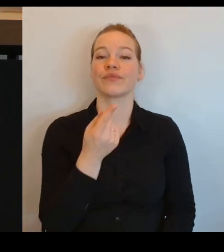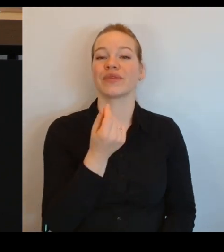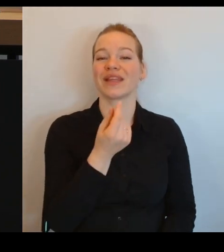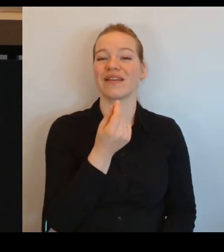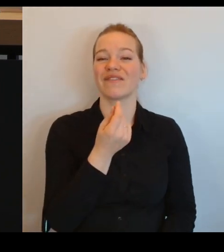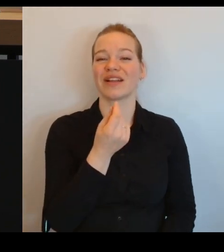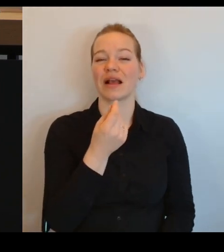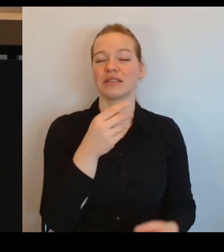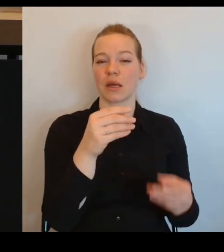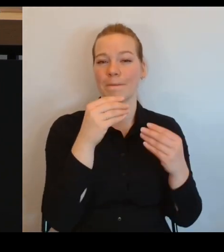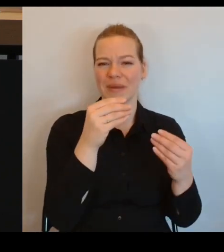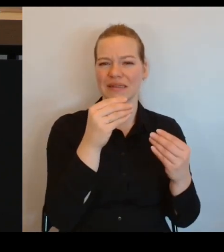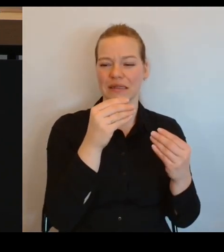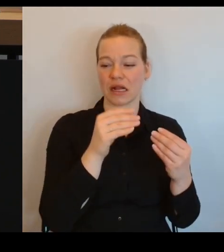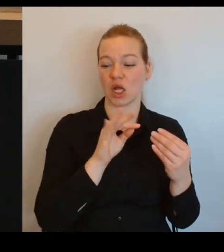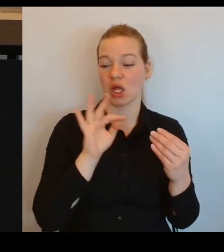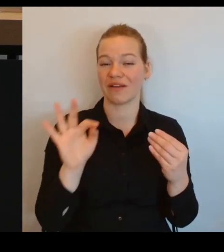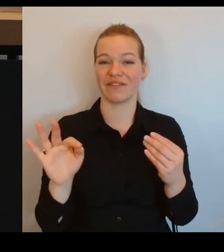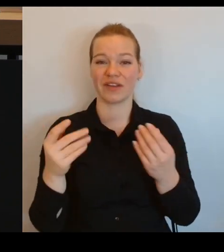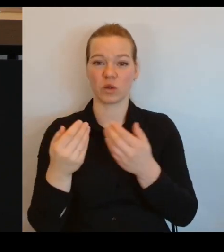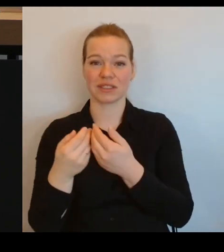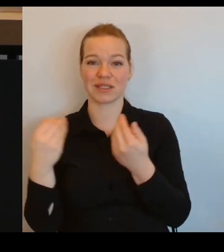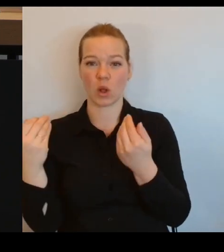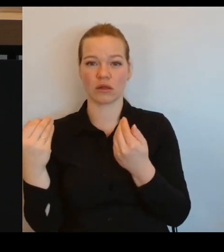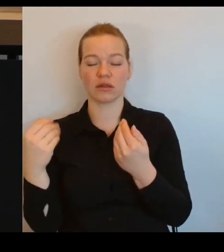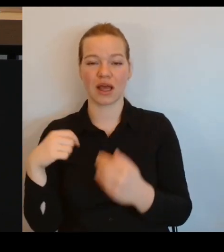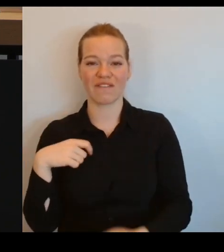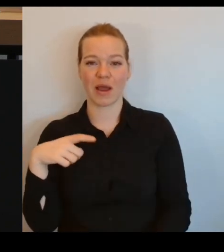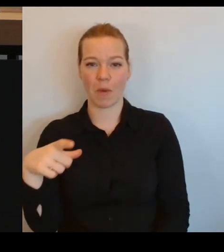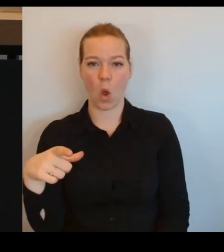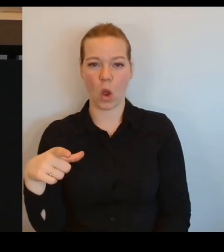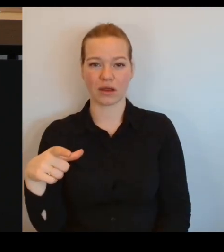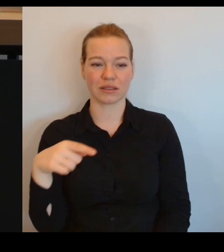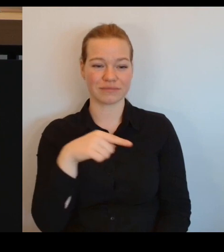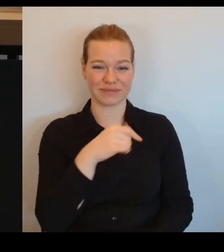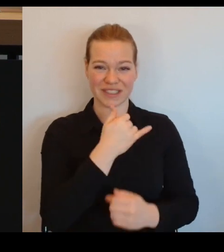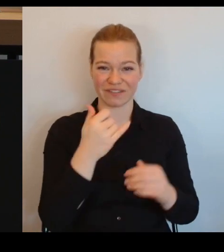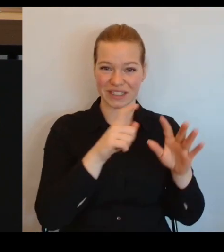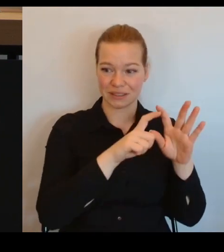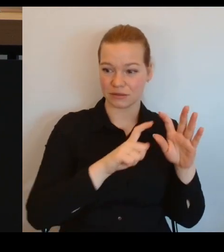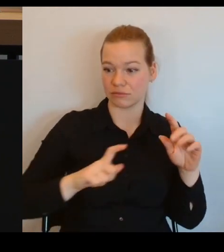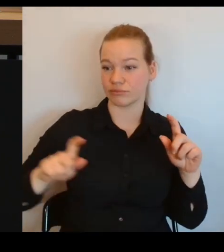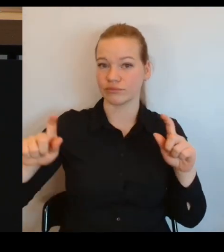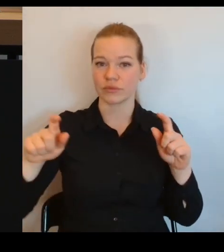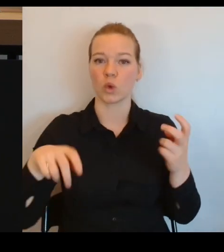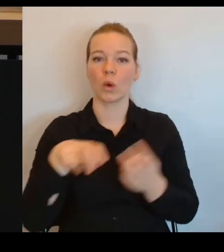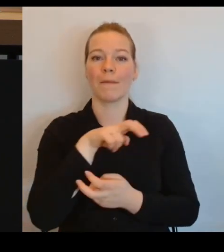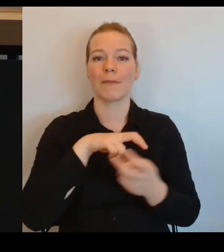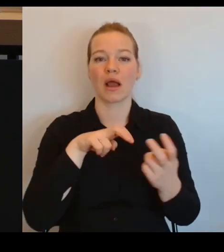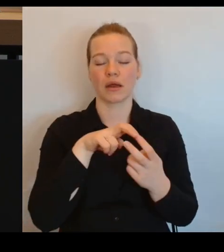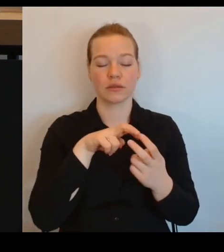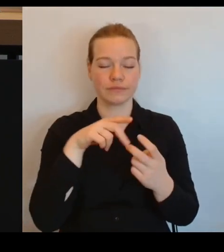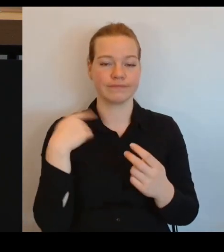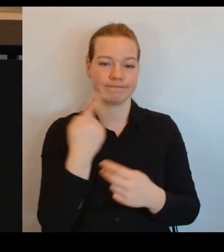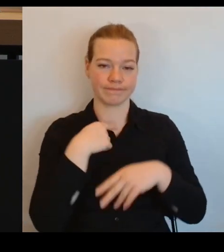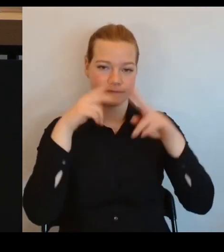wie man damit umgehen kann. Klar ist Wir werden uns an die Verfassung halten. Das haben wir jetzt auch in diesem Prozess gemacht. Deswegen haben wir nicht wie im Bund